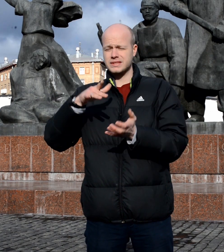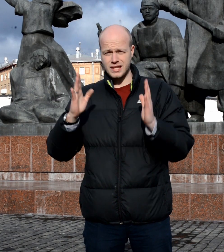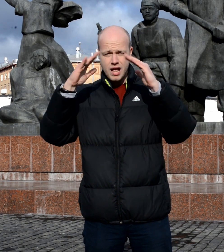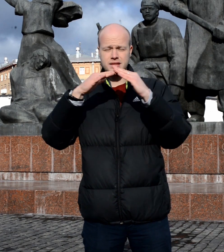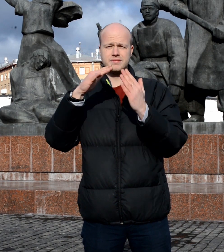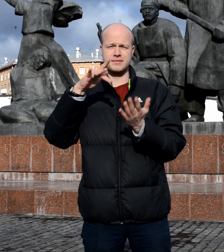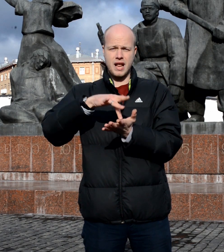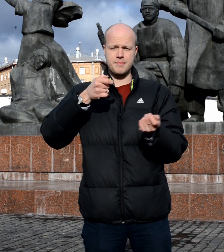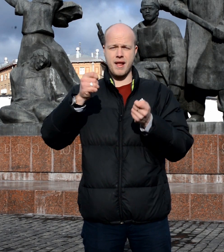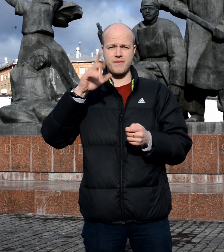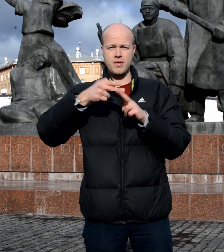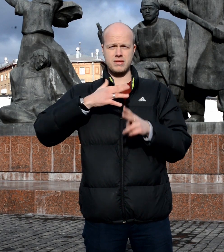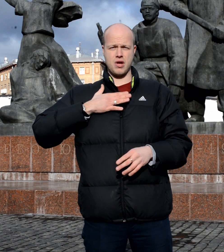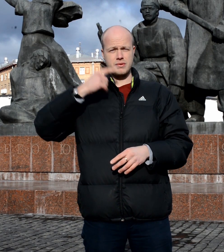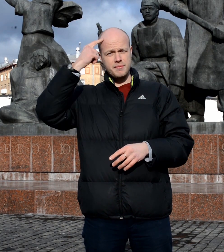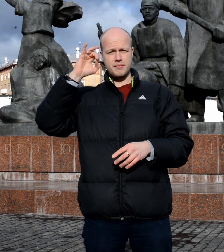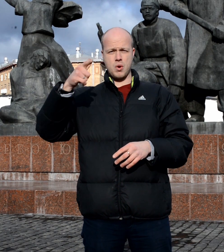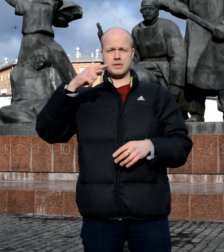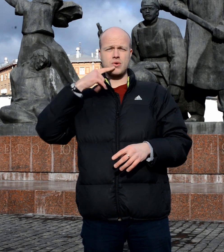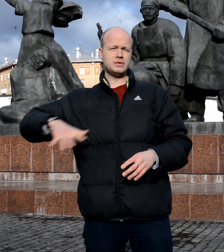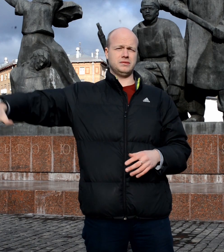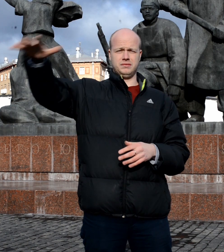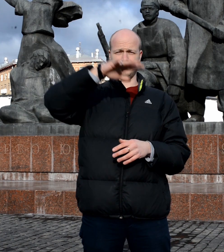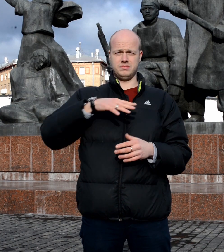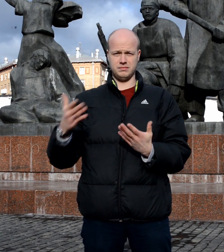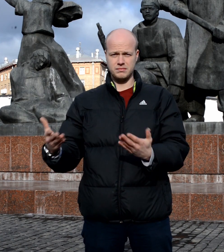Здание Центрального правления ВОГ – это «мозг» глухих России.